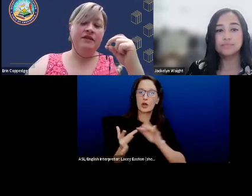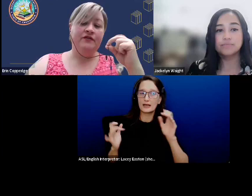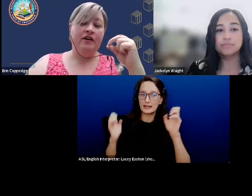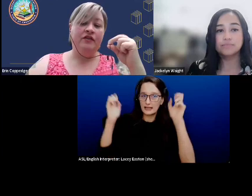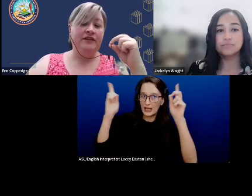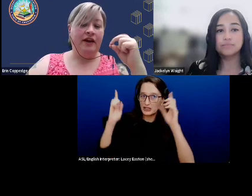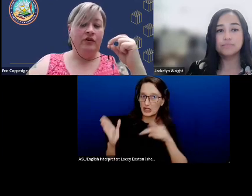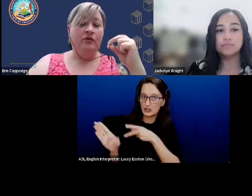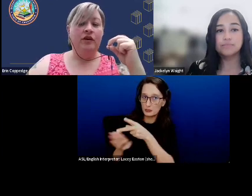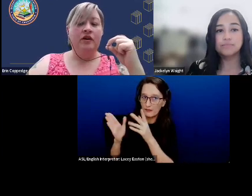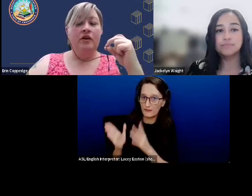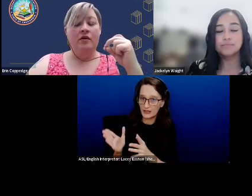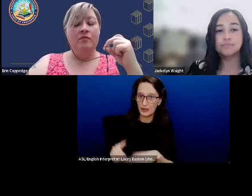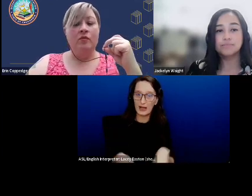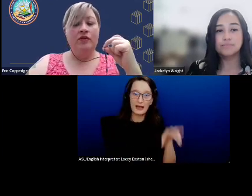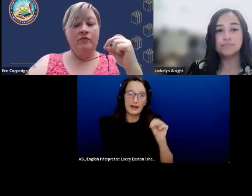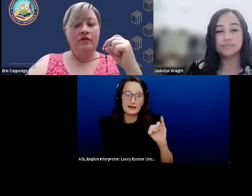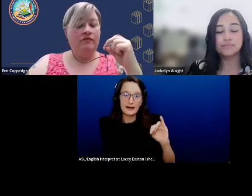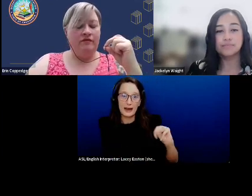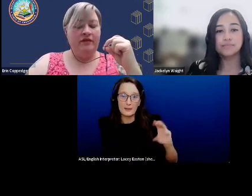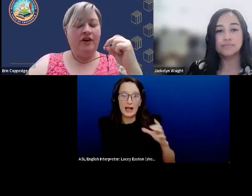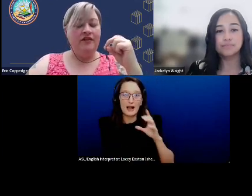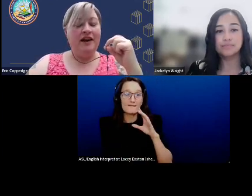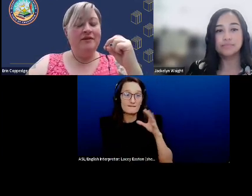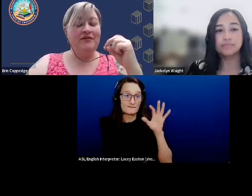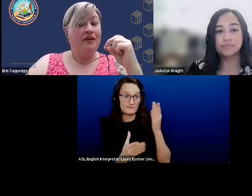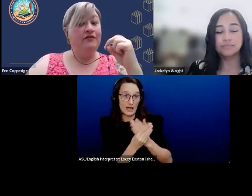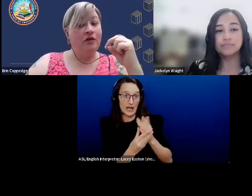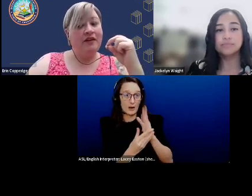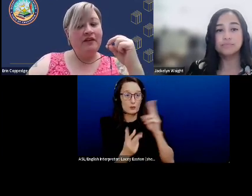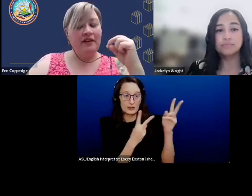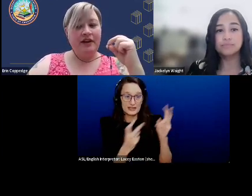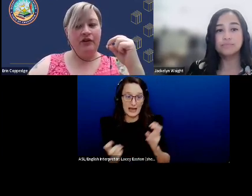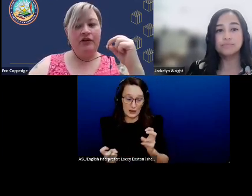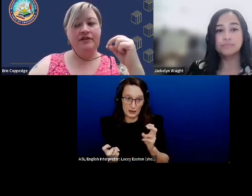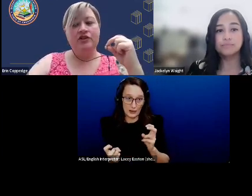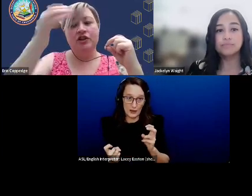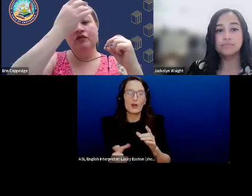archivo NIMAS que descargarán,